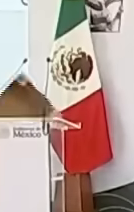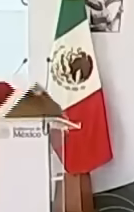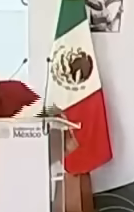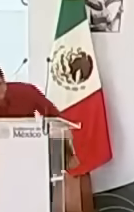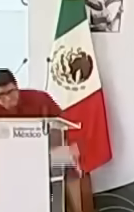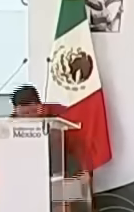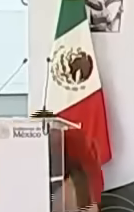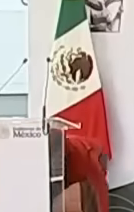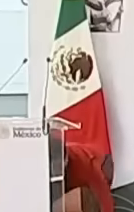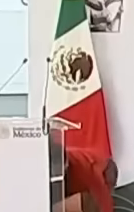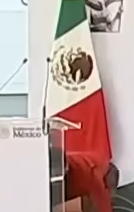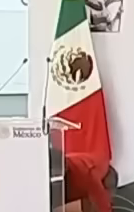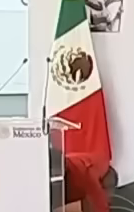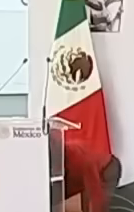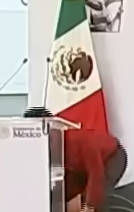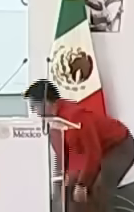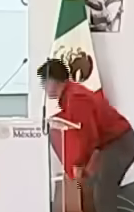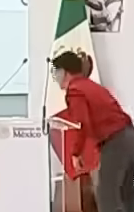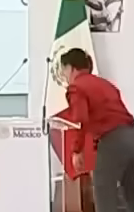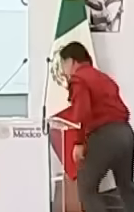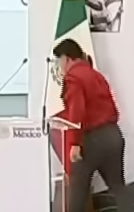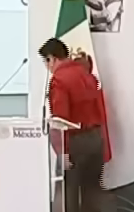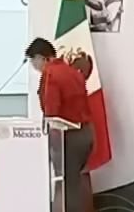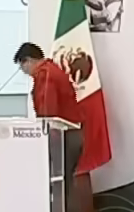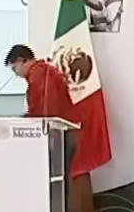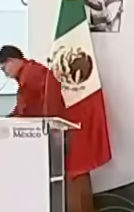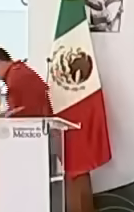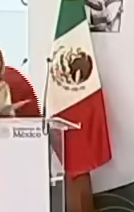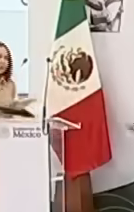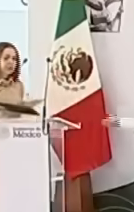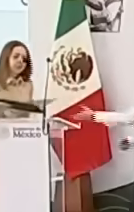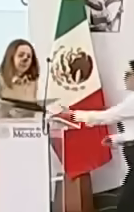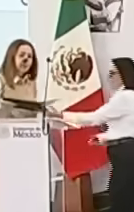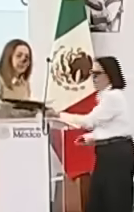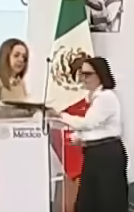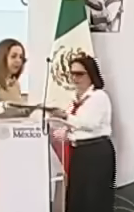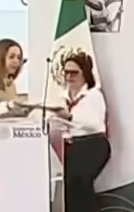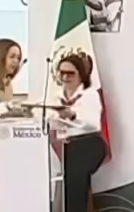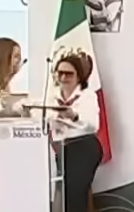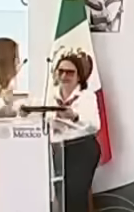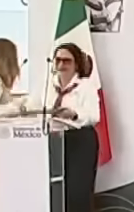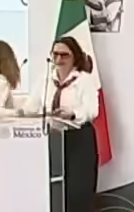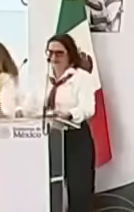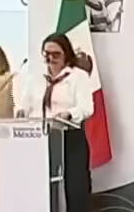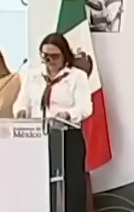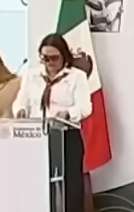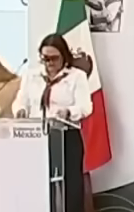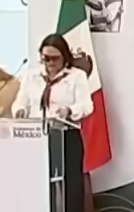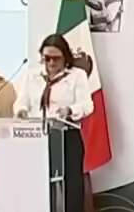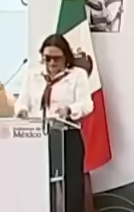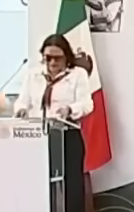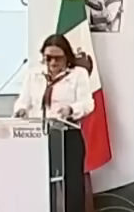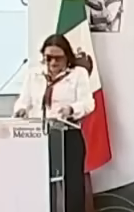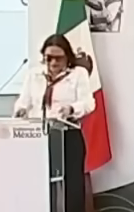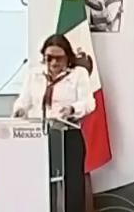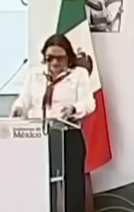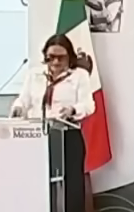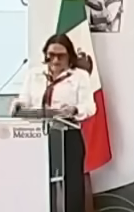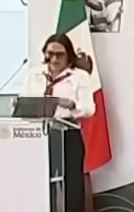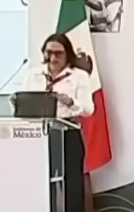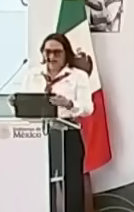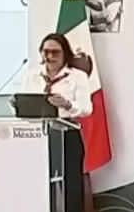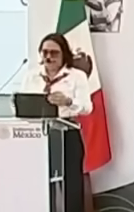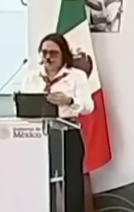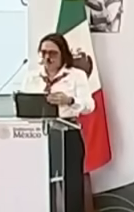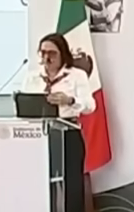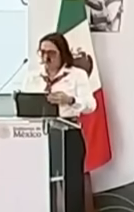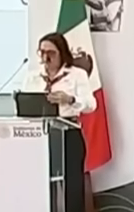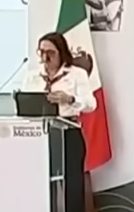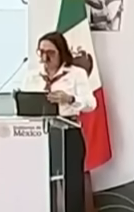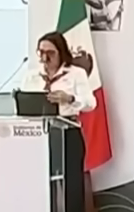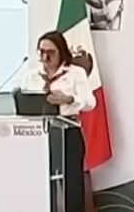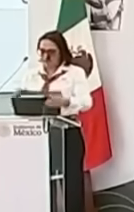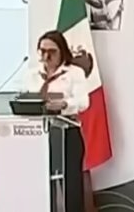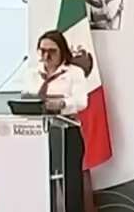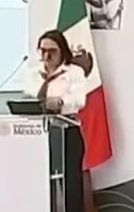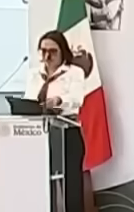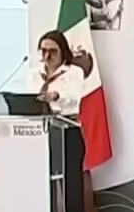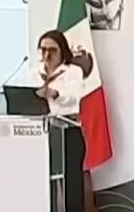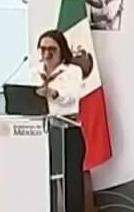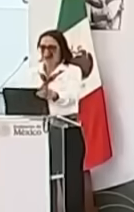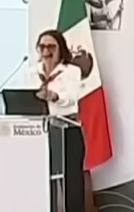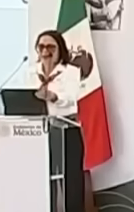Electricidad, Emilia Ester Calleja Alor.